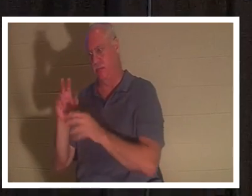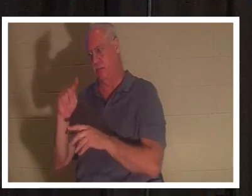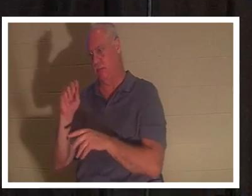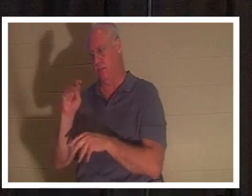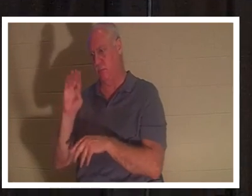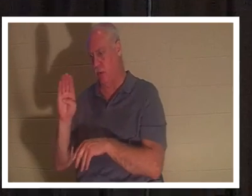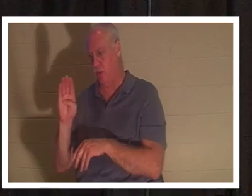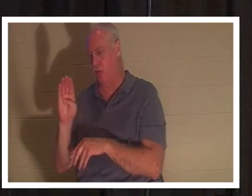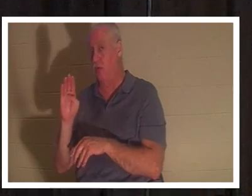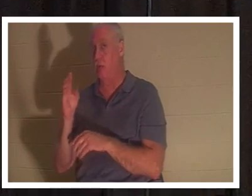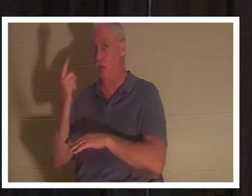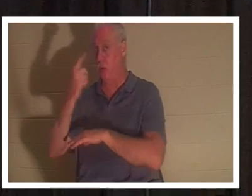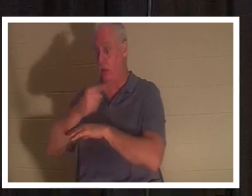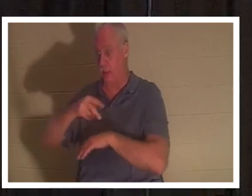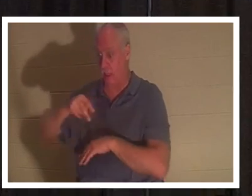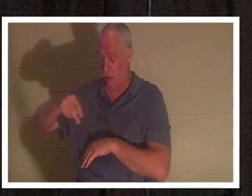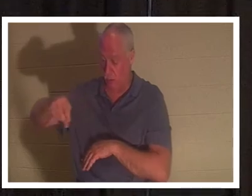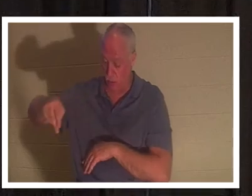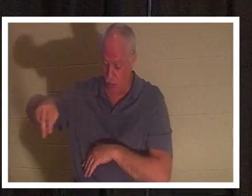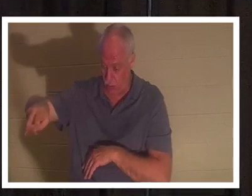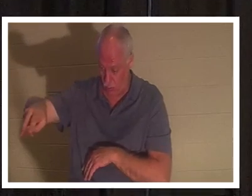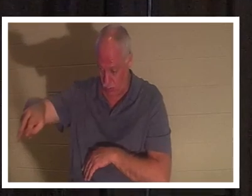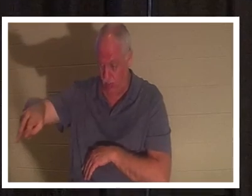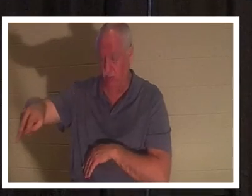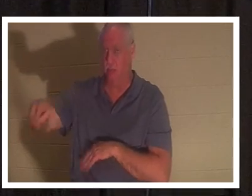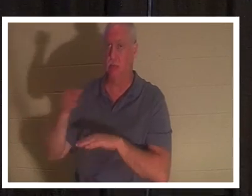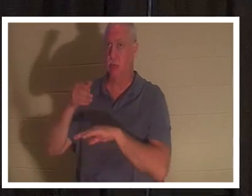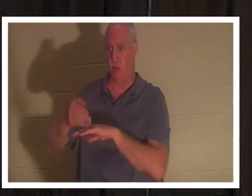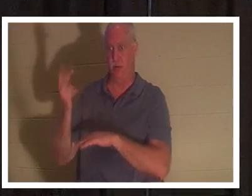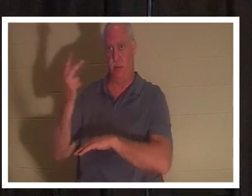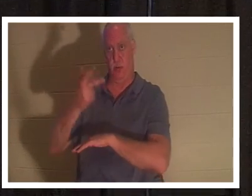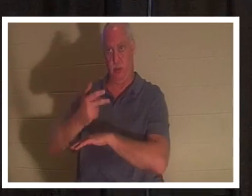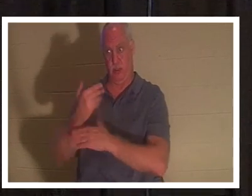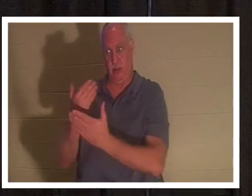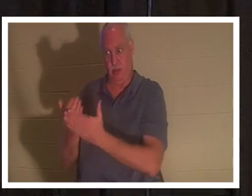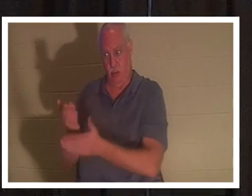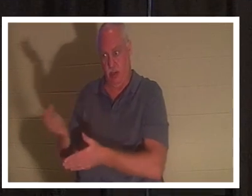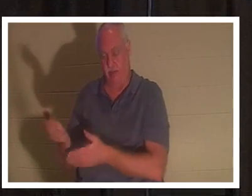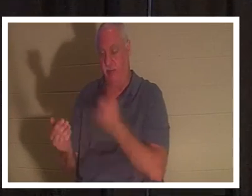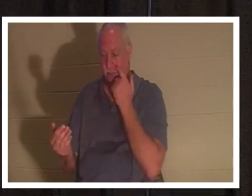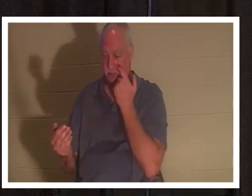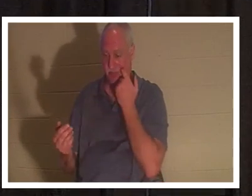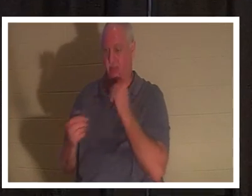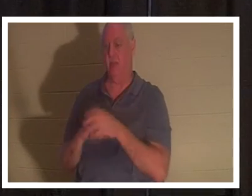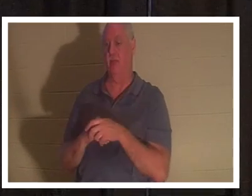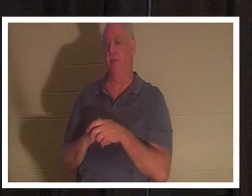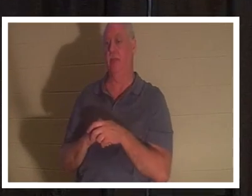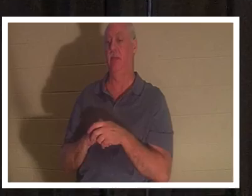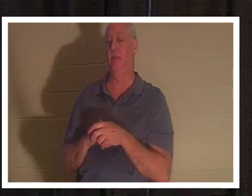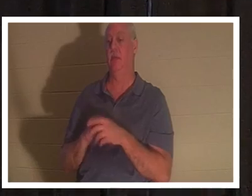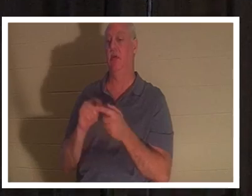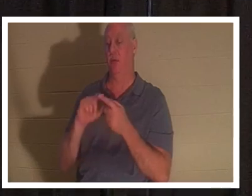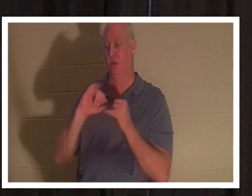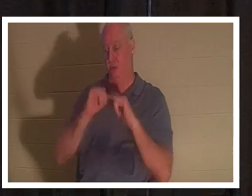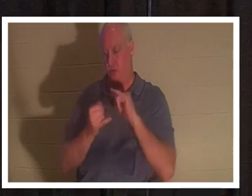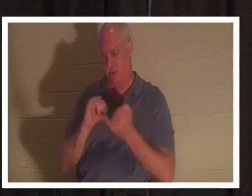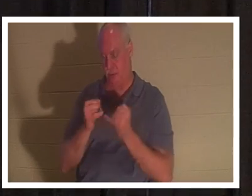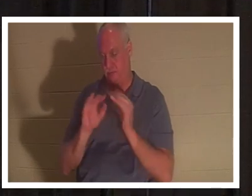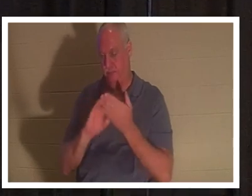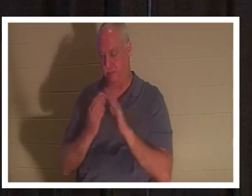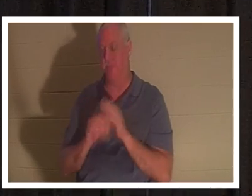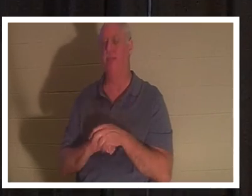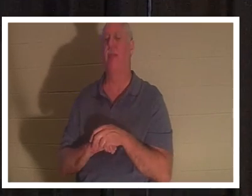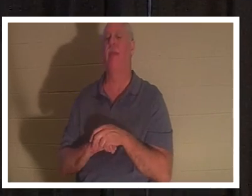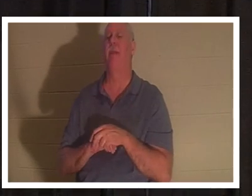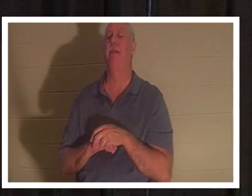그분이 베다바라에 계시던 곳에서 요단 계곡 아래로 예루살렘까지 걸어 올라가려면 적어도 하루는 걸어야 했습니다. 그렇다면 왜